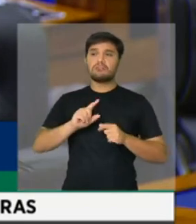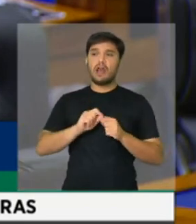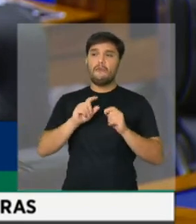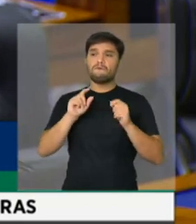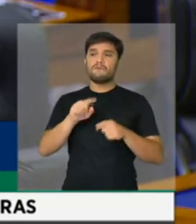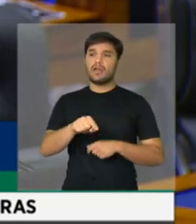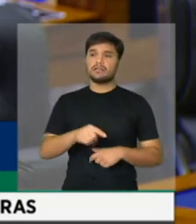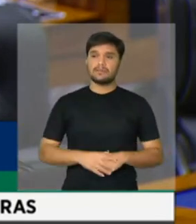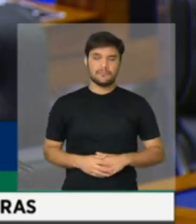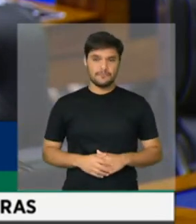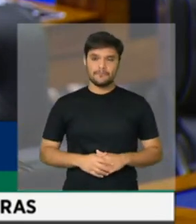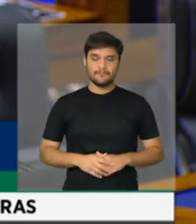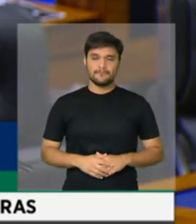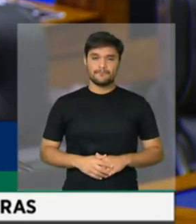MELHOR EXEMPLO PRA DIZER QUE O TEMA DA EFICIÊNCIA É